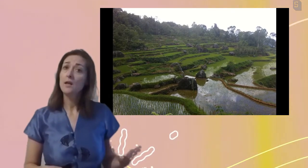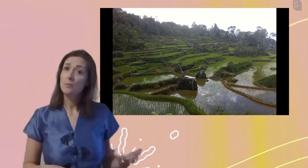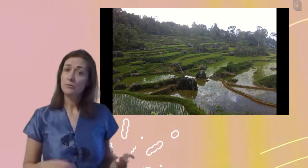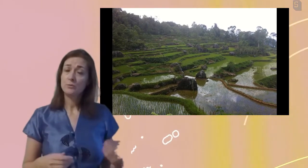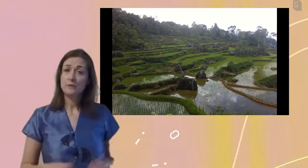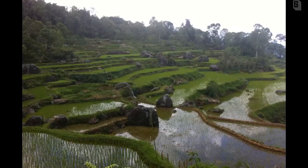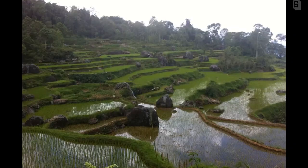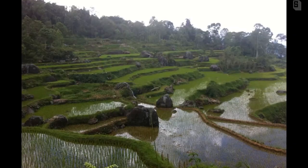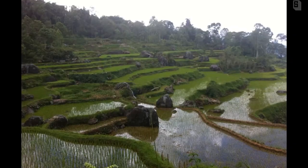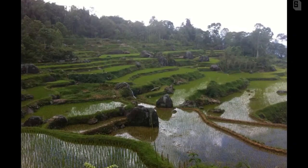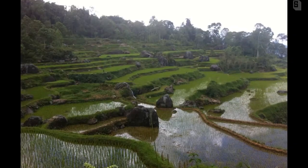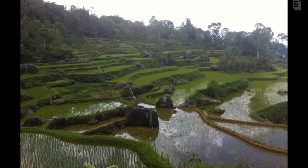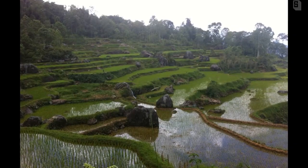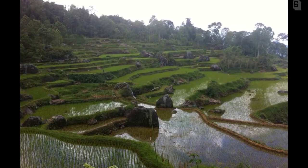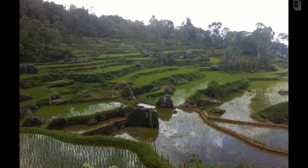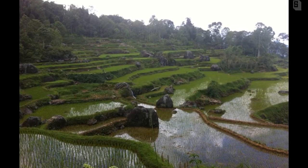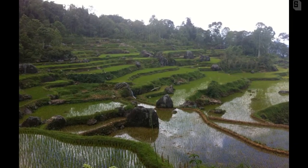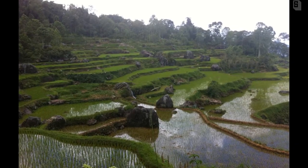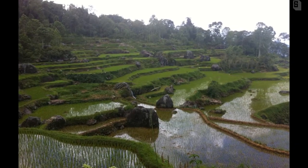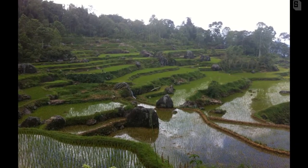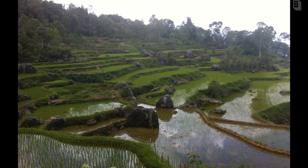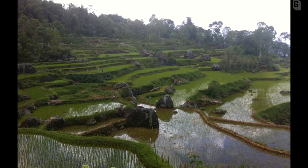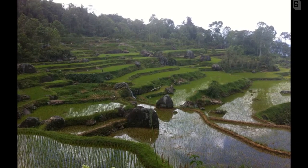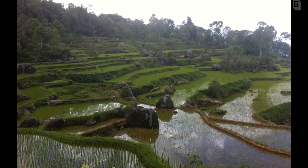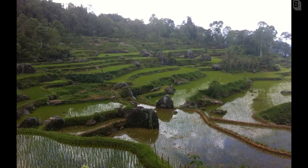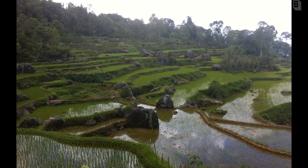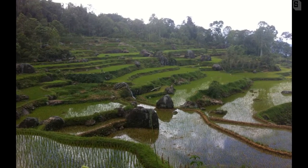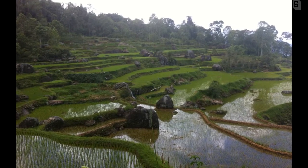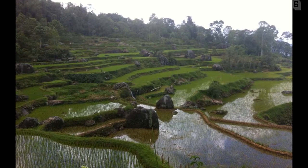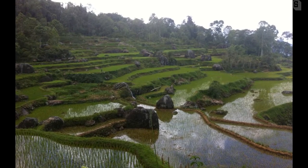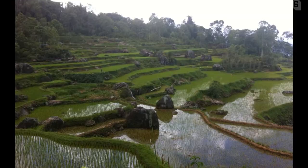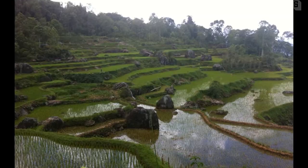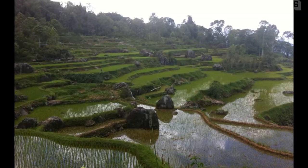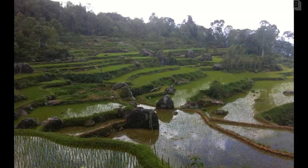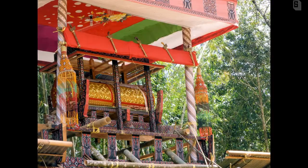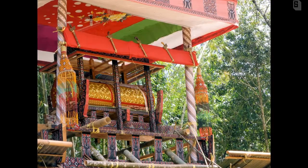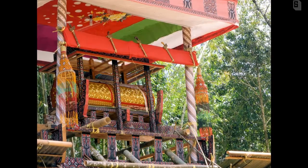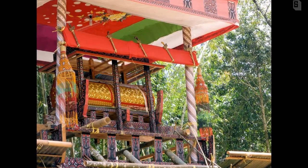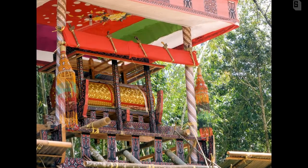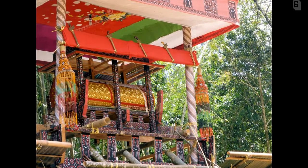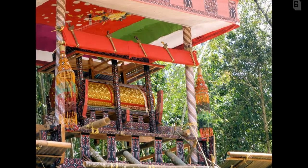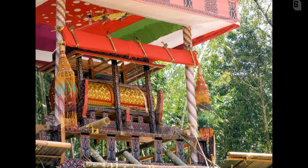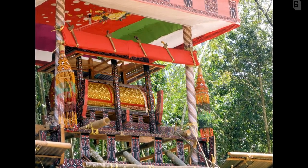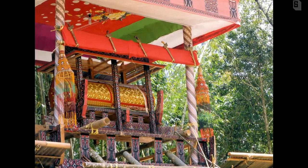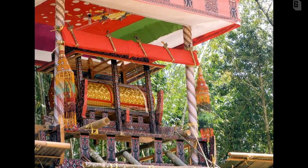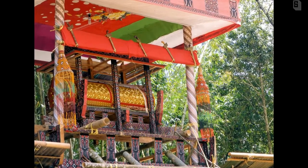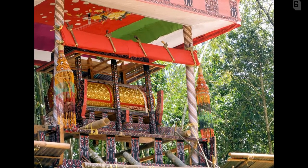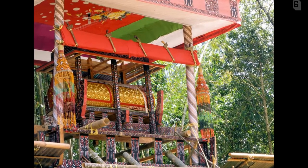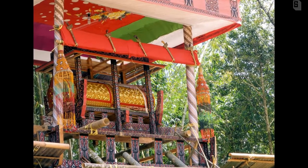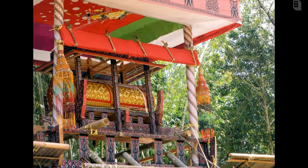bijvoorbeeld een sumatra of sulawesi waarbij indonesië bekend is om zijn begrafenis cultuur super interessant